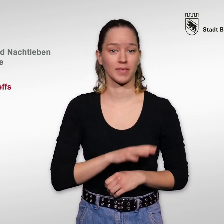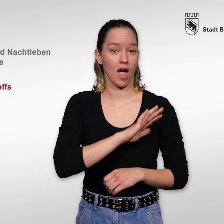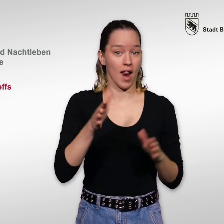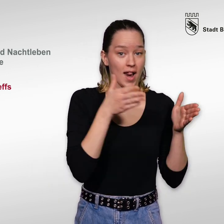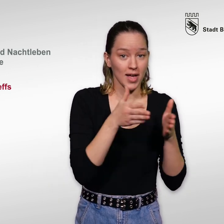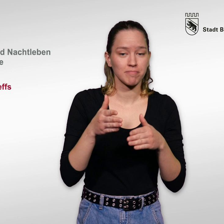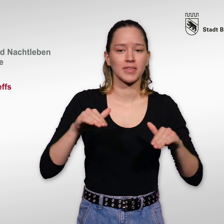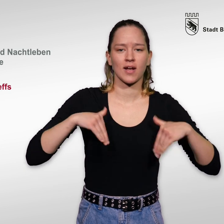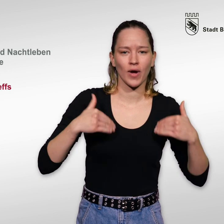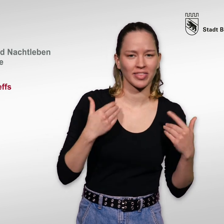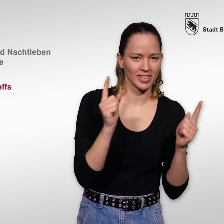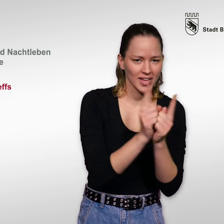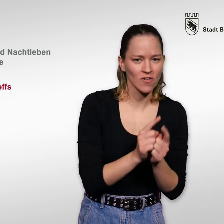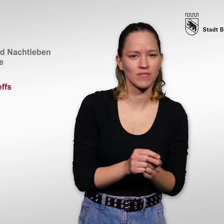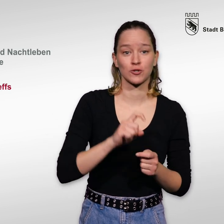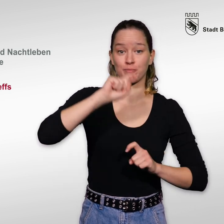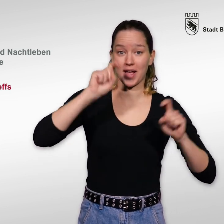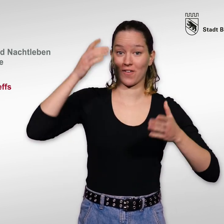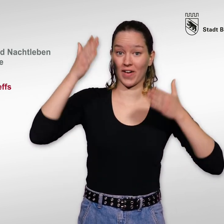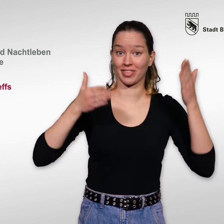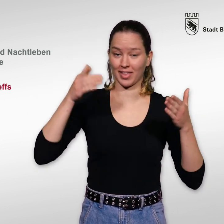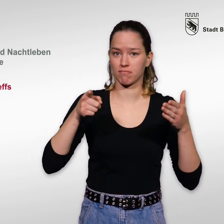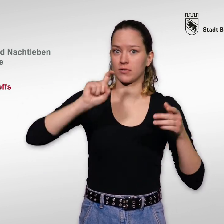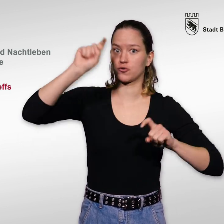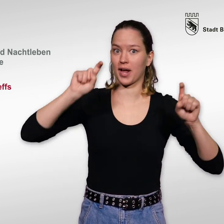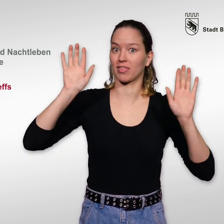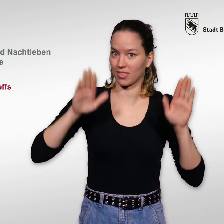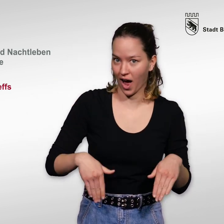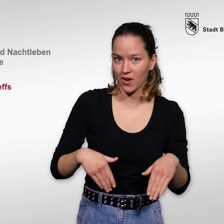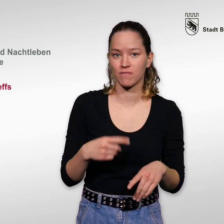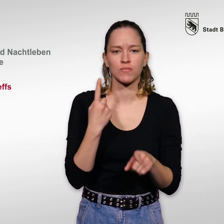Alle Einrichtungen, Jugendtreffs, legale Spray-Wände